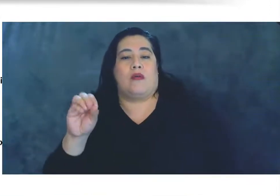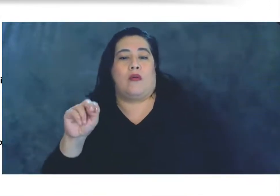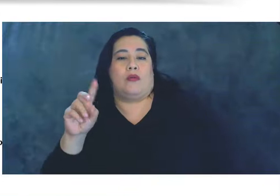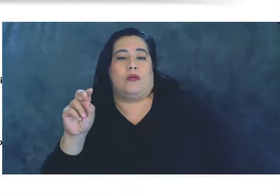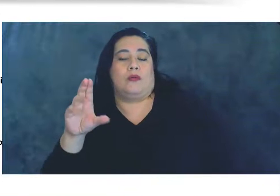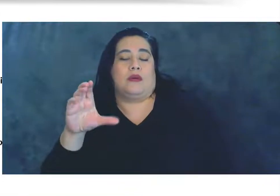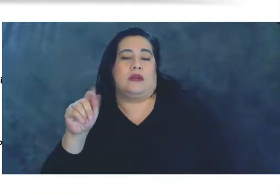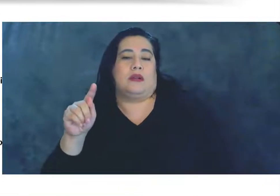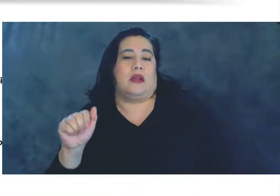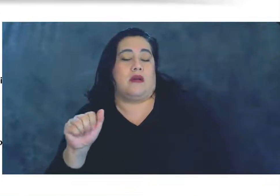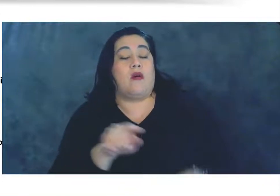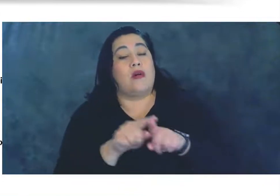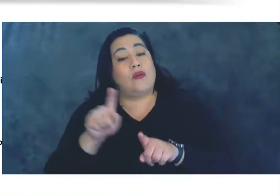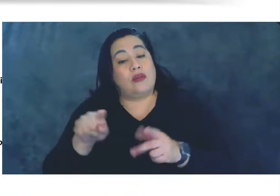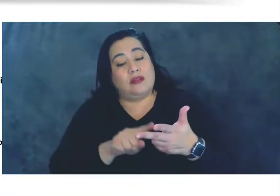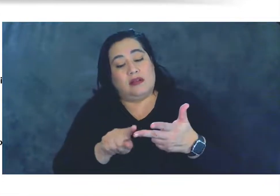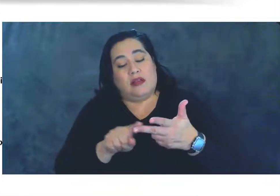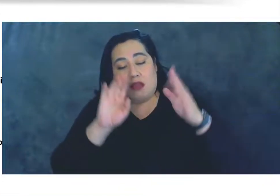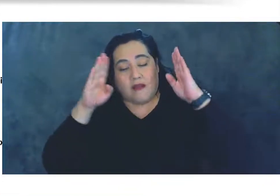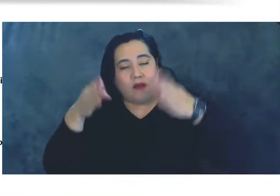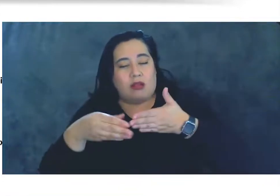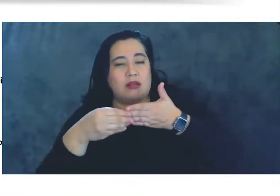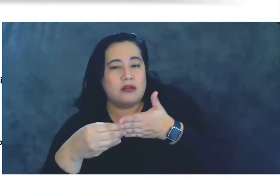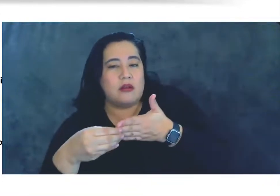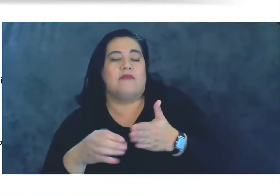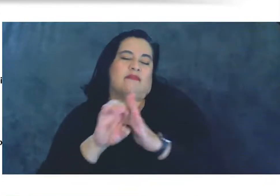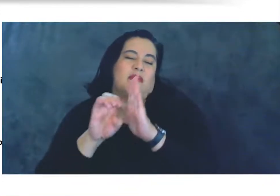También este tema se enfoca en el liderazgo y la ética.